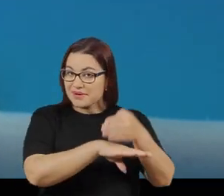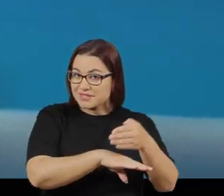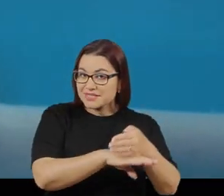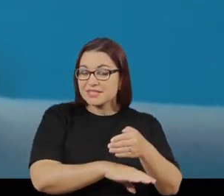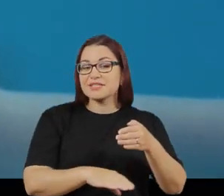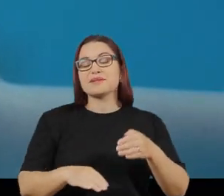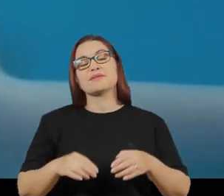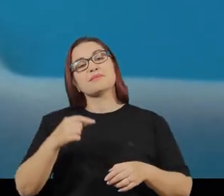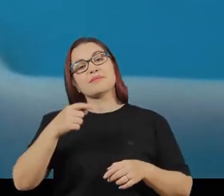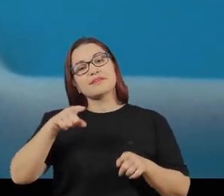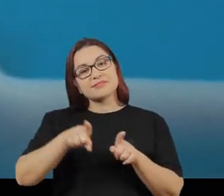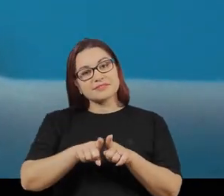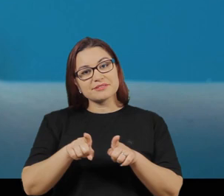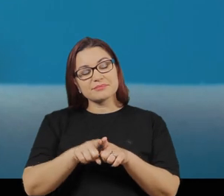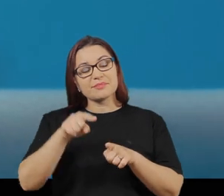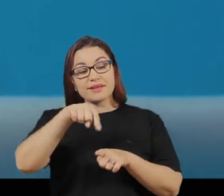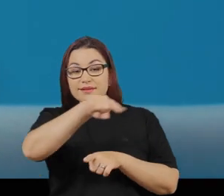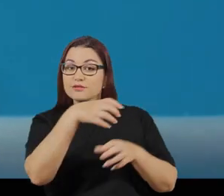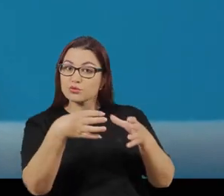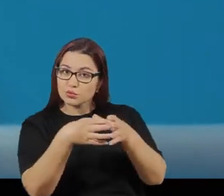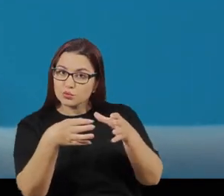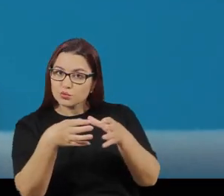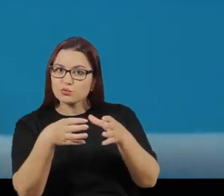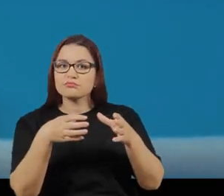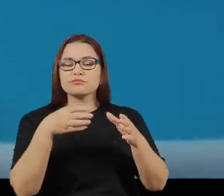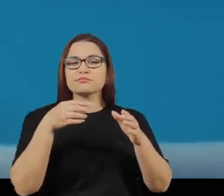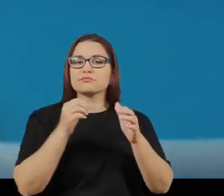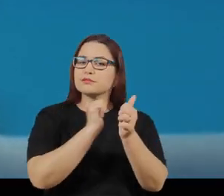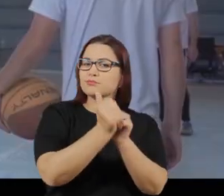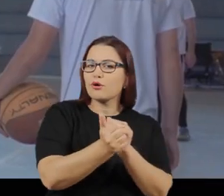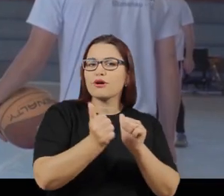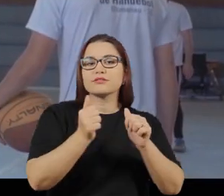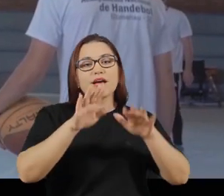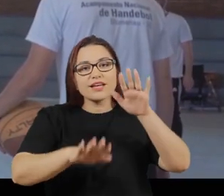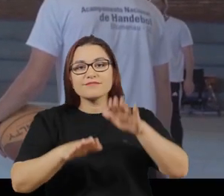Também, estes mesmos grupos, através do esporte, participam de competições